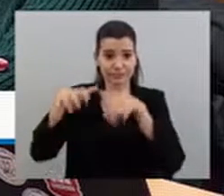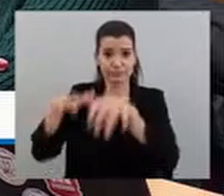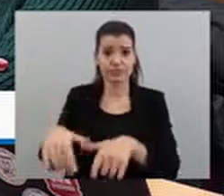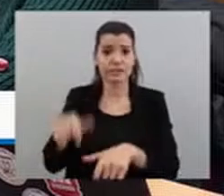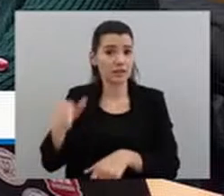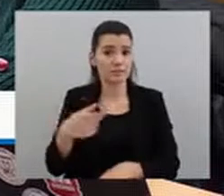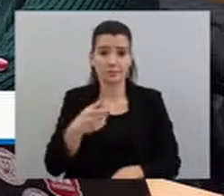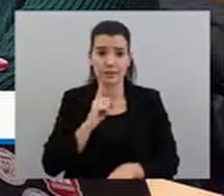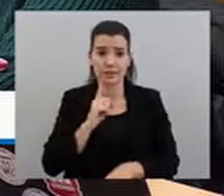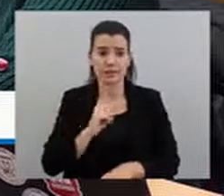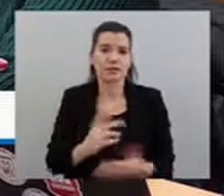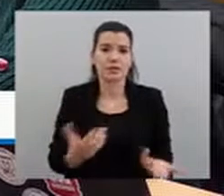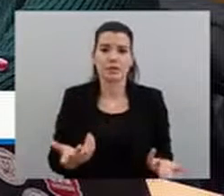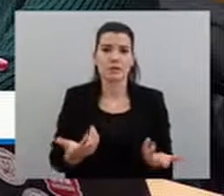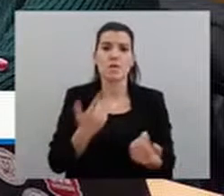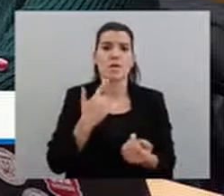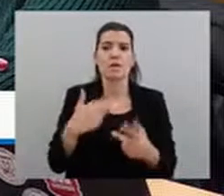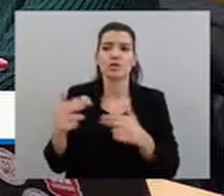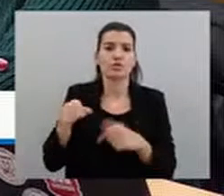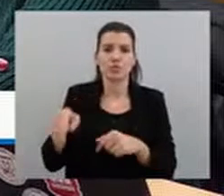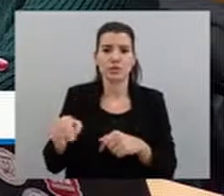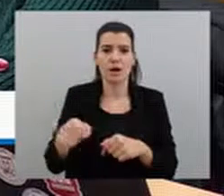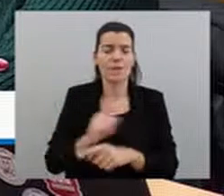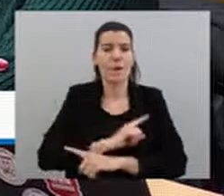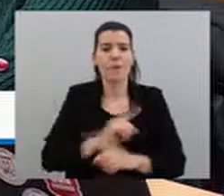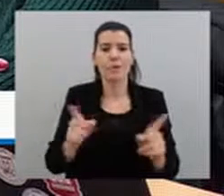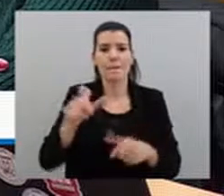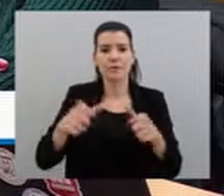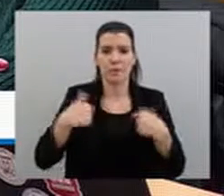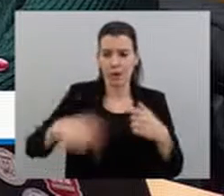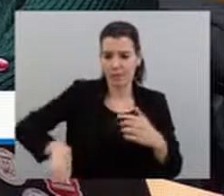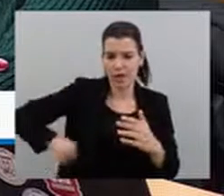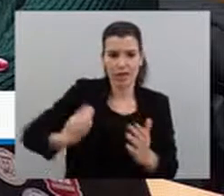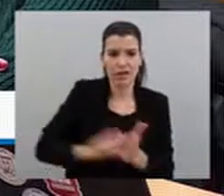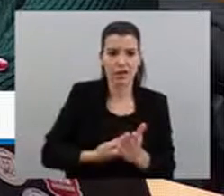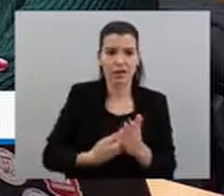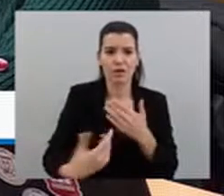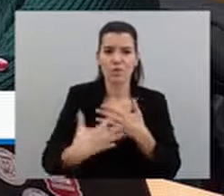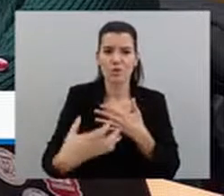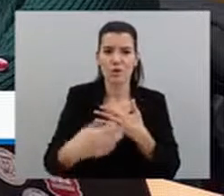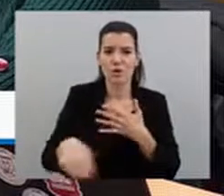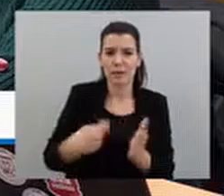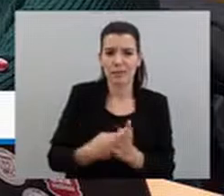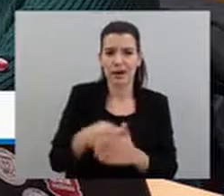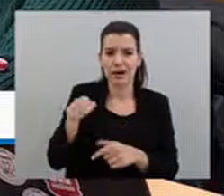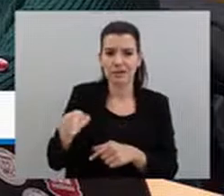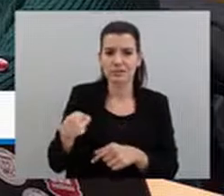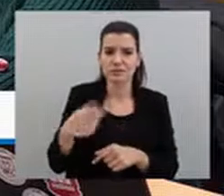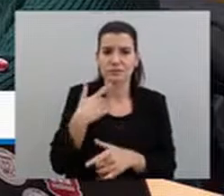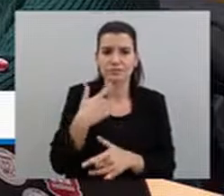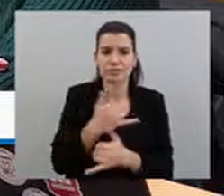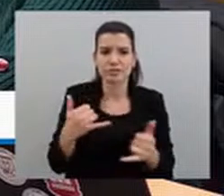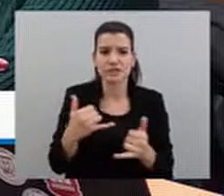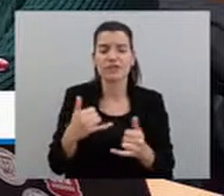bolso de quem a tomou e não dos munícipes o pagamento desta reparação? Qual é que é